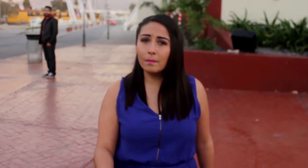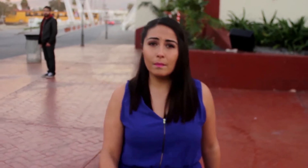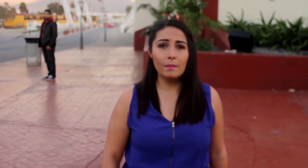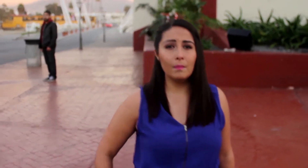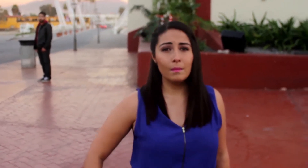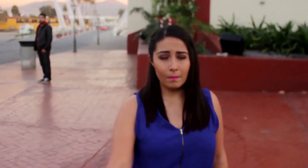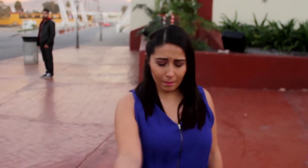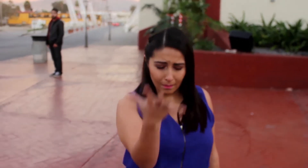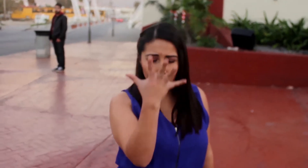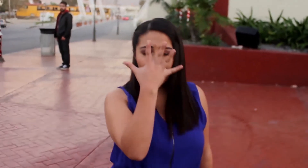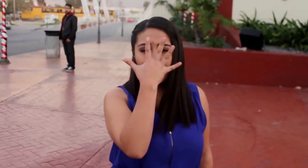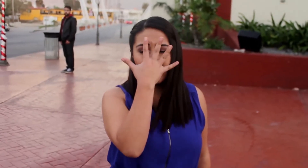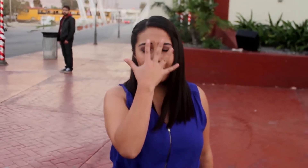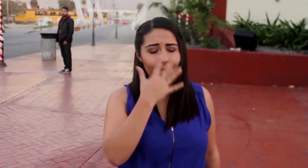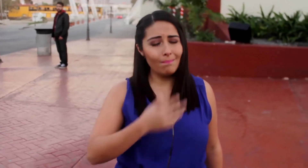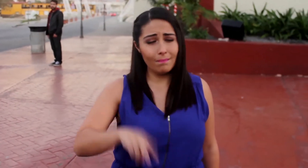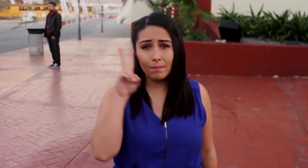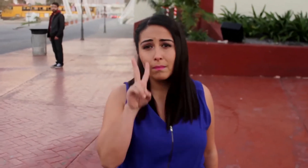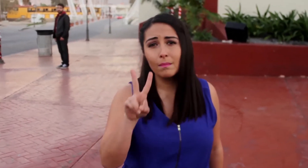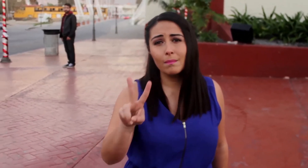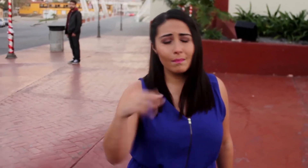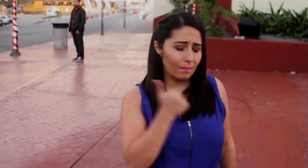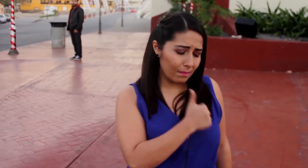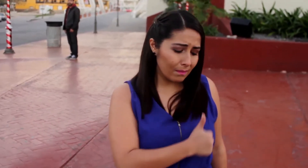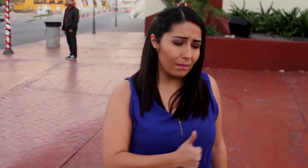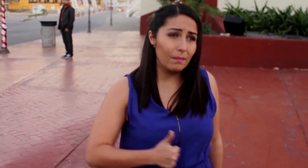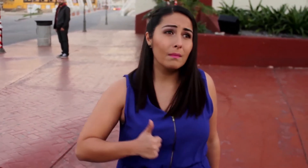me das pena y lástima de verte